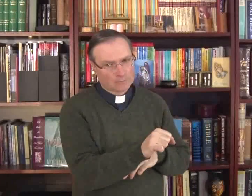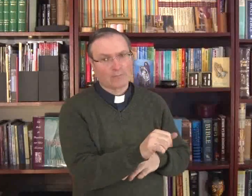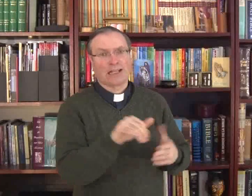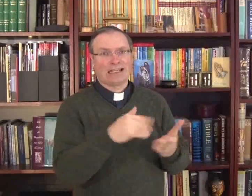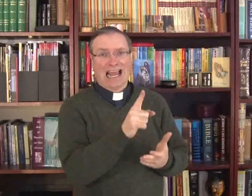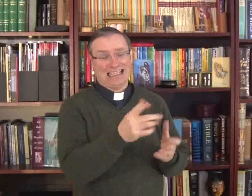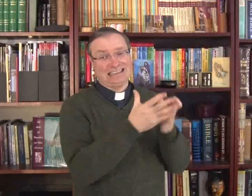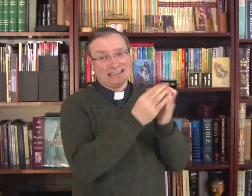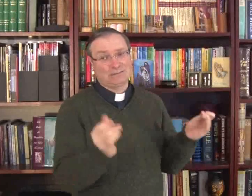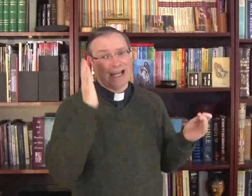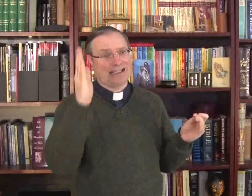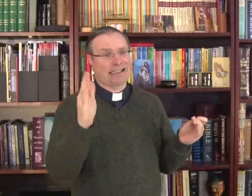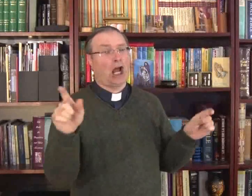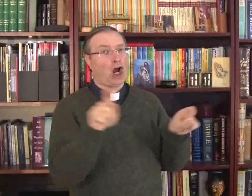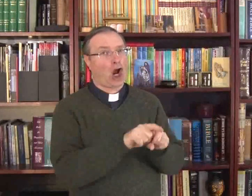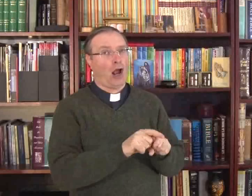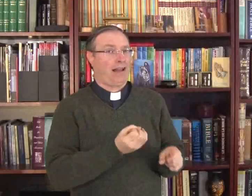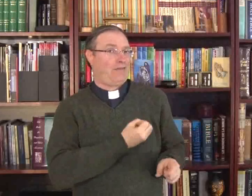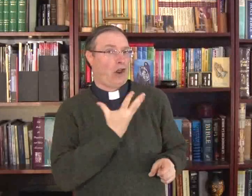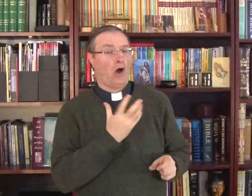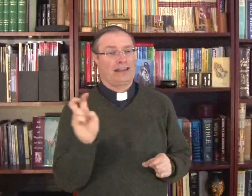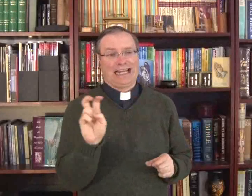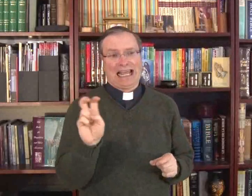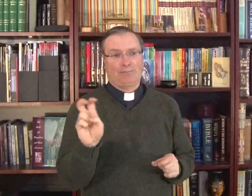car il disparaîtra comme la fleur de l’herbe.